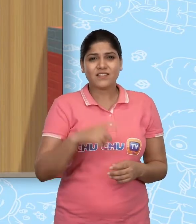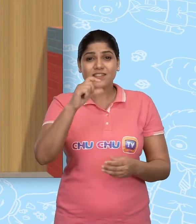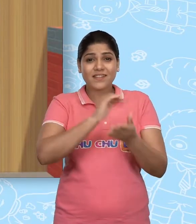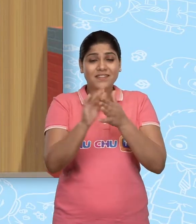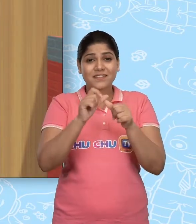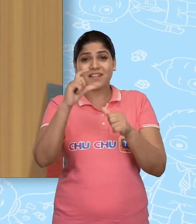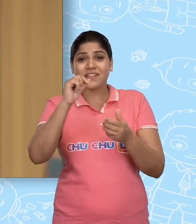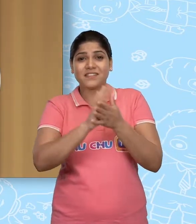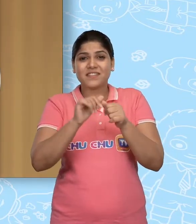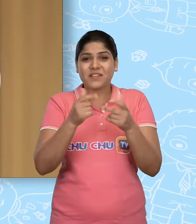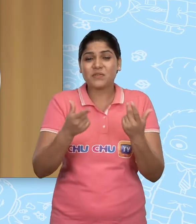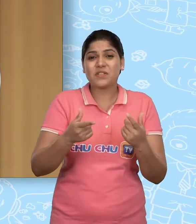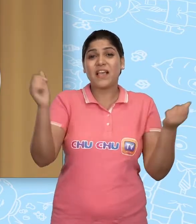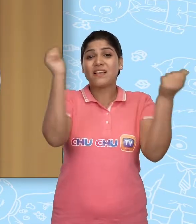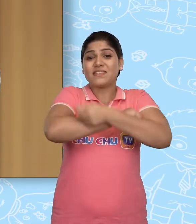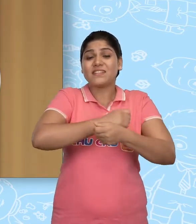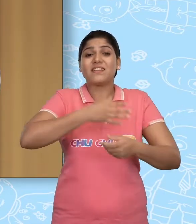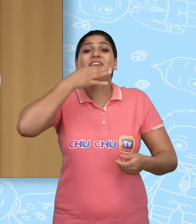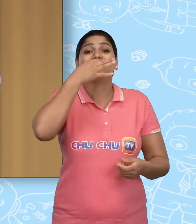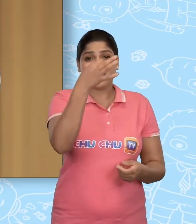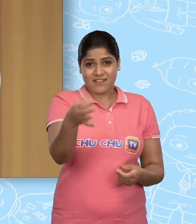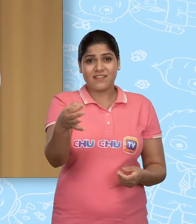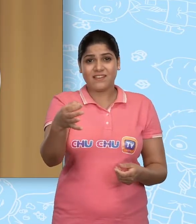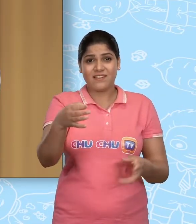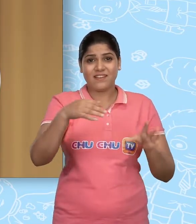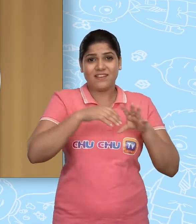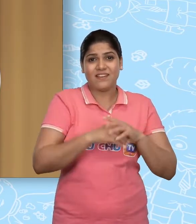ChaCha ने फिर Miss Dorothy को उस accident के बारे मे बताया।